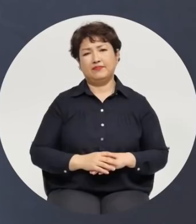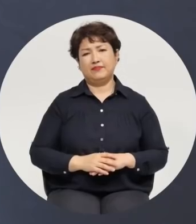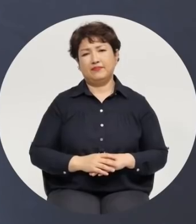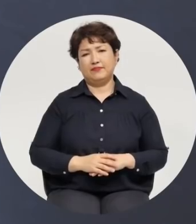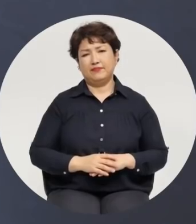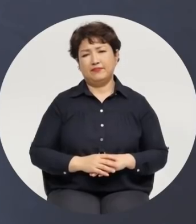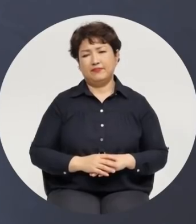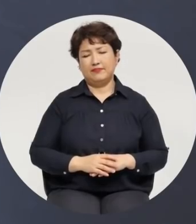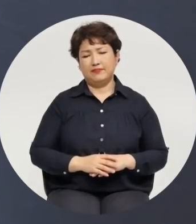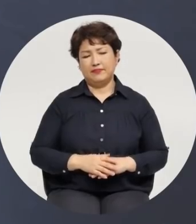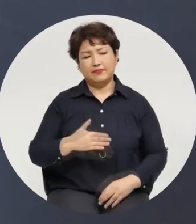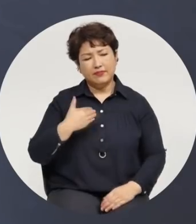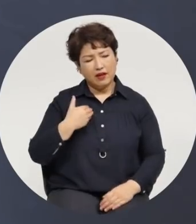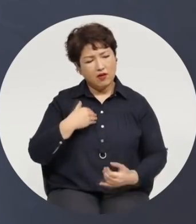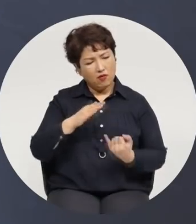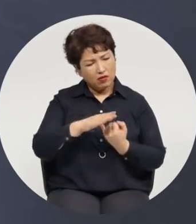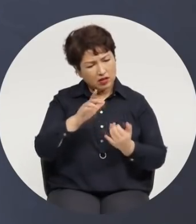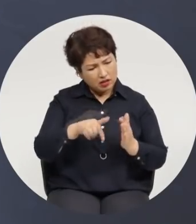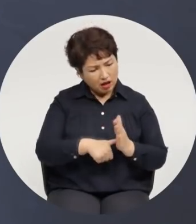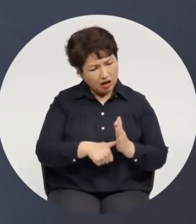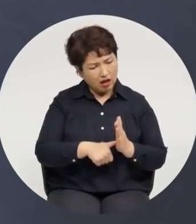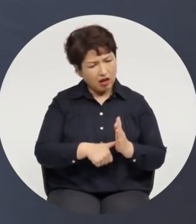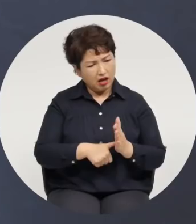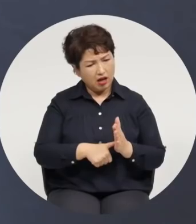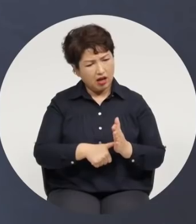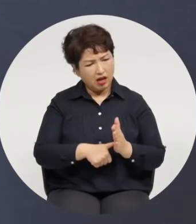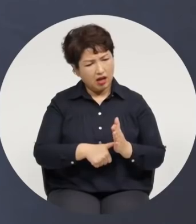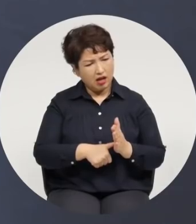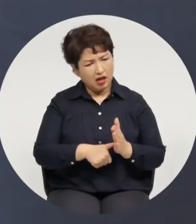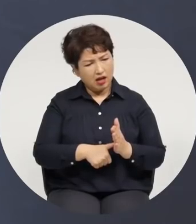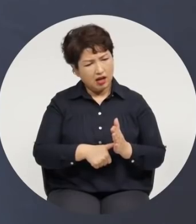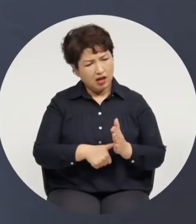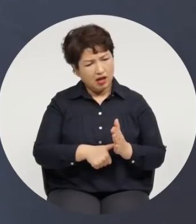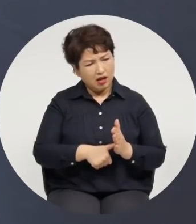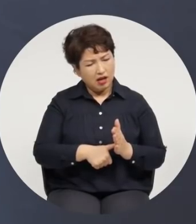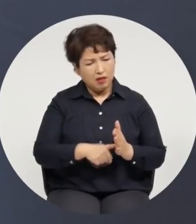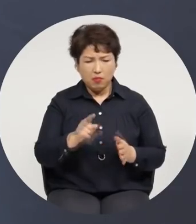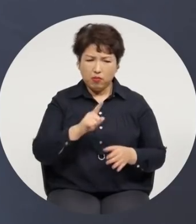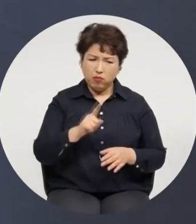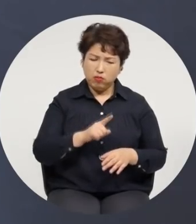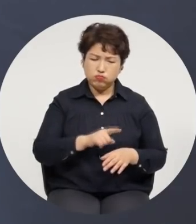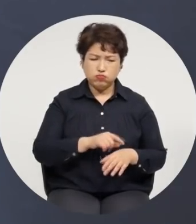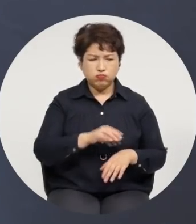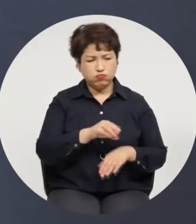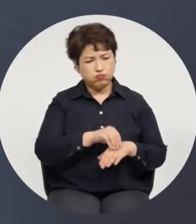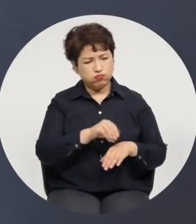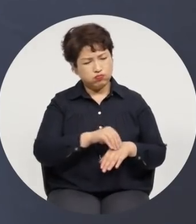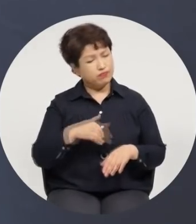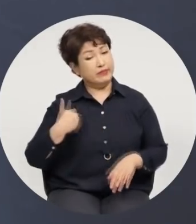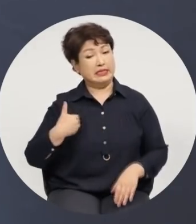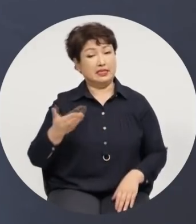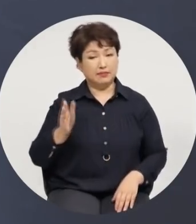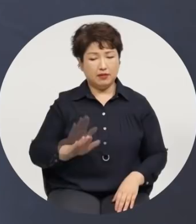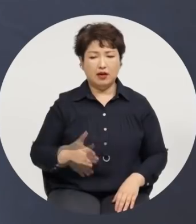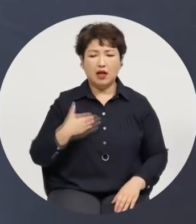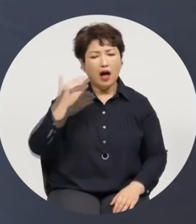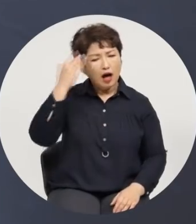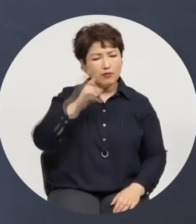내가 남편에게 그렇게 했든 부모한테 그렇게 했든 내가 하는 행동을 보고 따라 하는 겁니다 내가 한국말을 하니까 아이도 한국말을 하는 거고